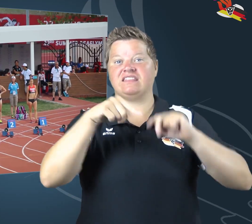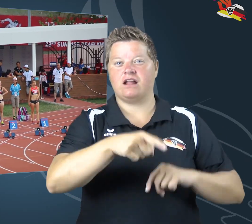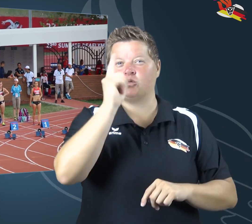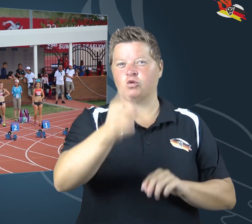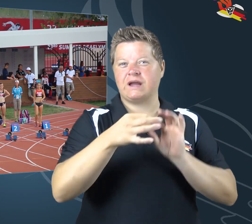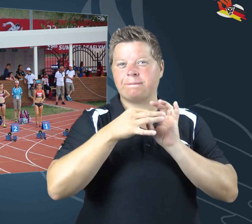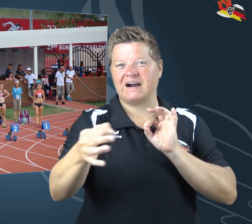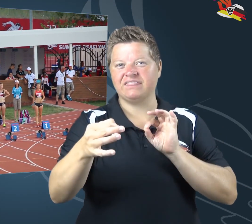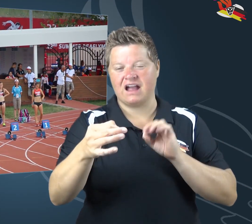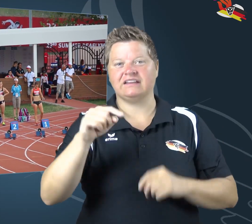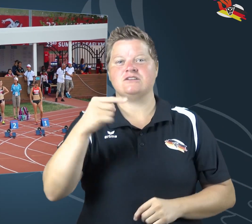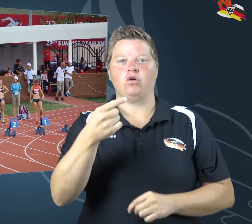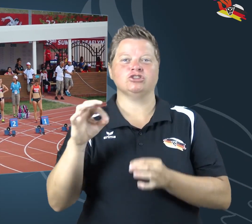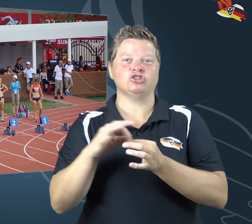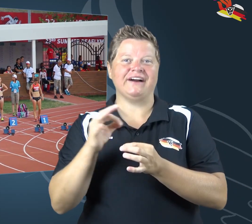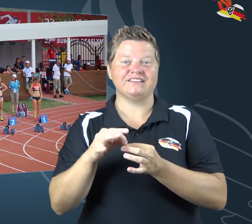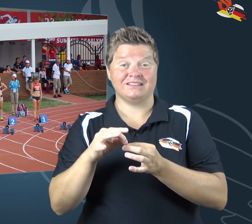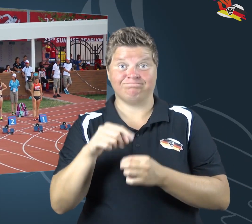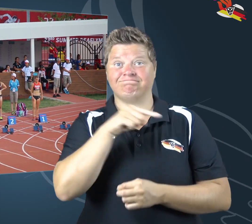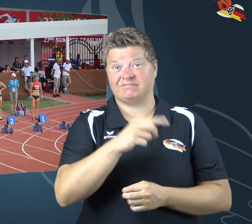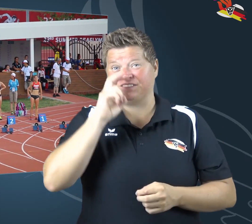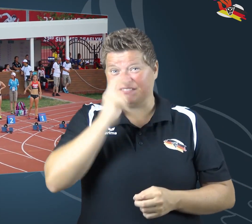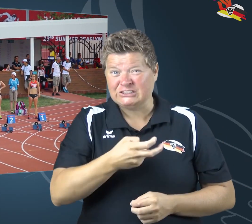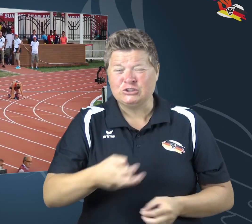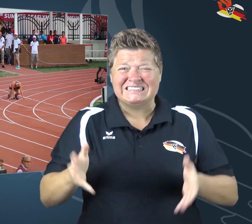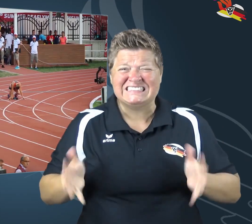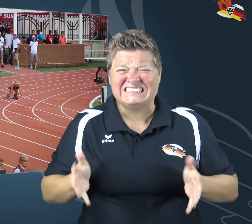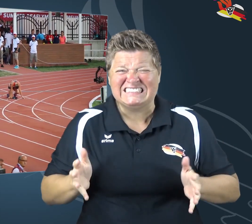Im 100m Halbfinale, ist Georgina Schneid als Sechstplatzierte ausgeschieden.